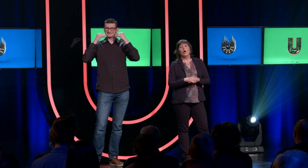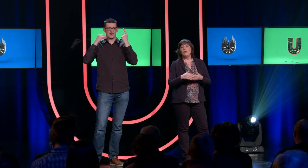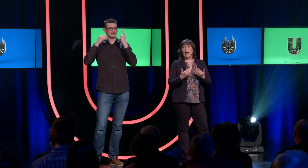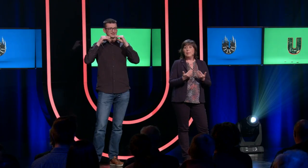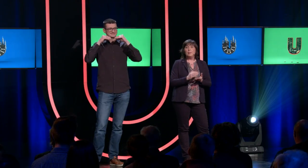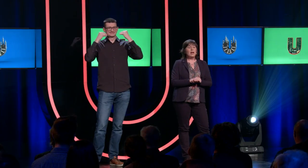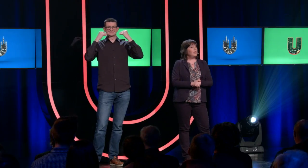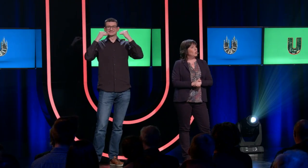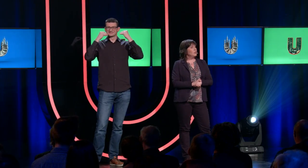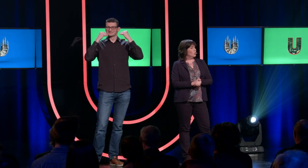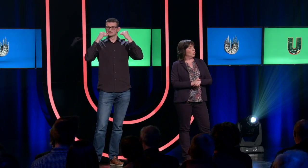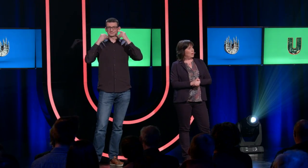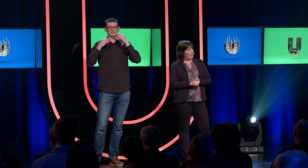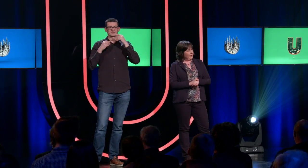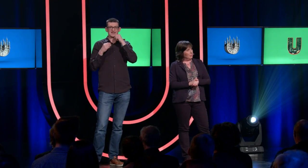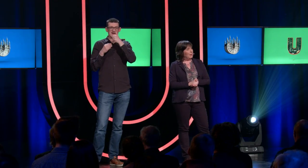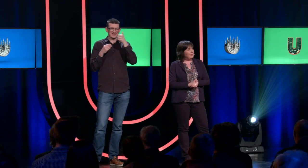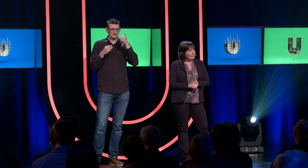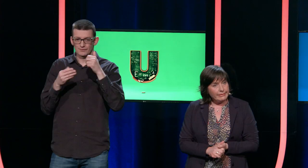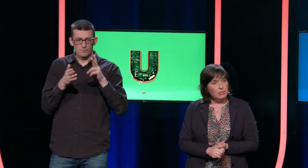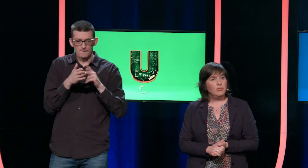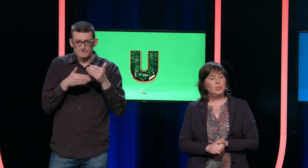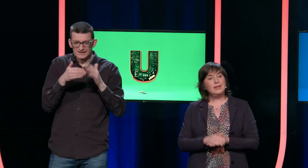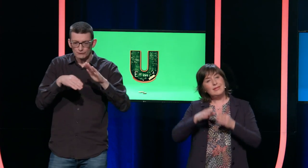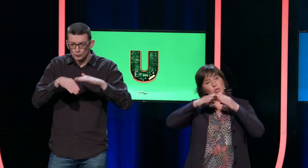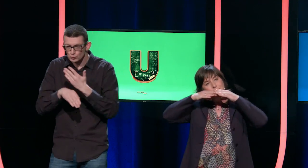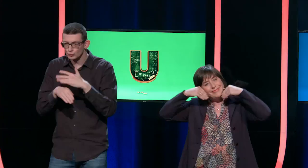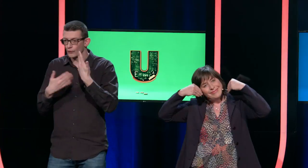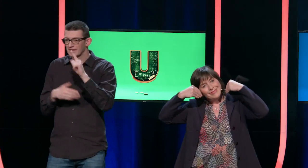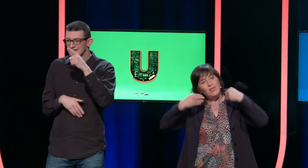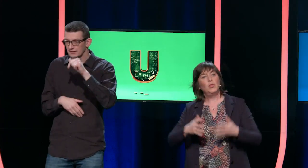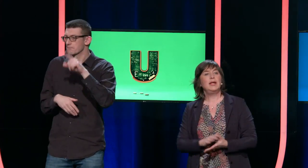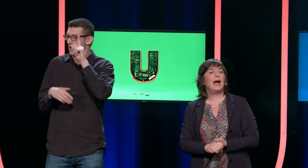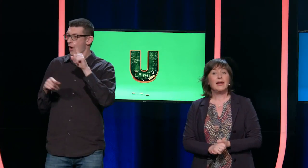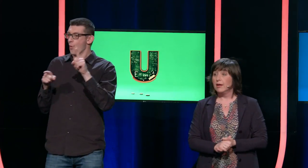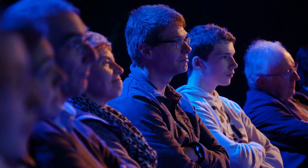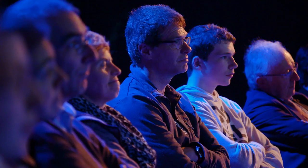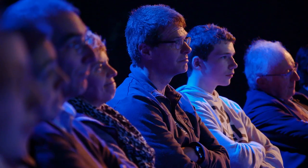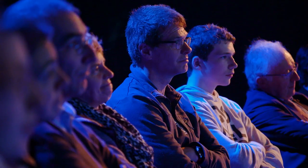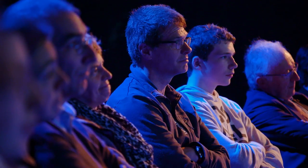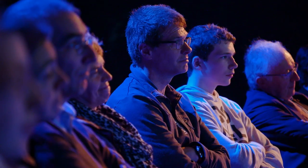Het naamgebaar van onze koningin Mathilde is bijvoorbeeld zo. Vanwege haar glimlach.